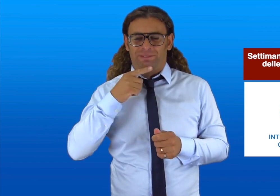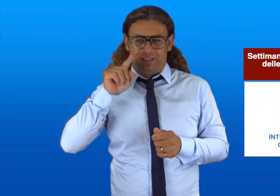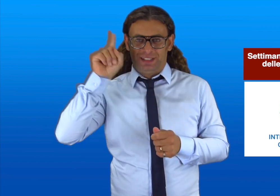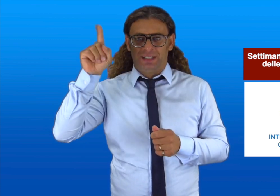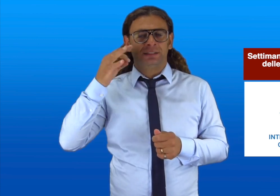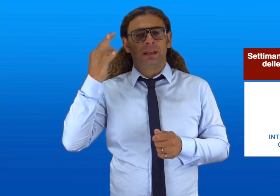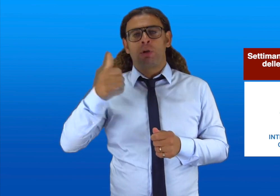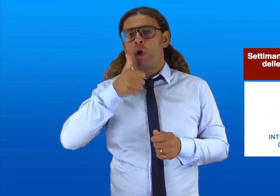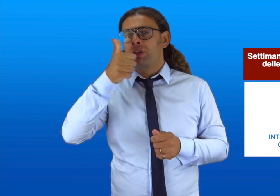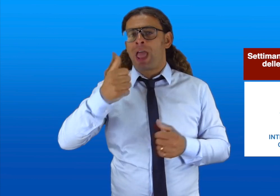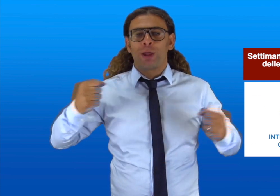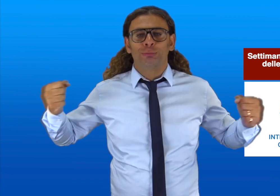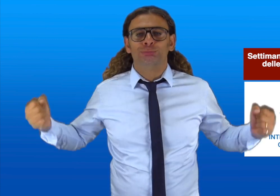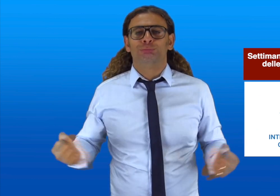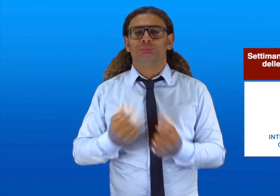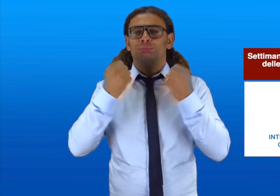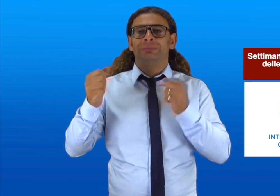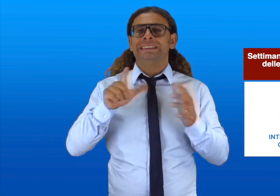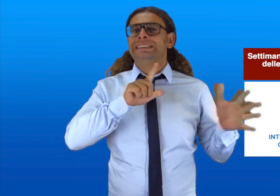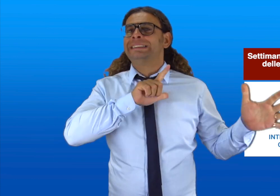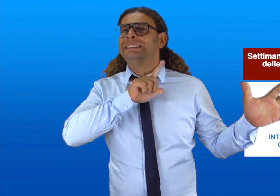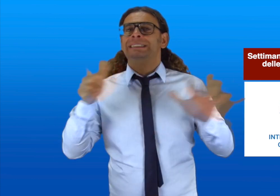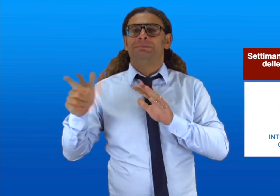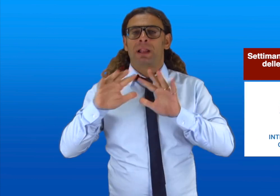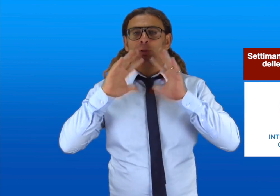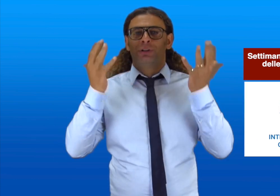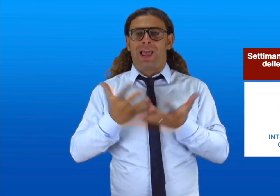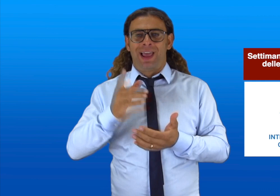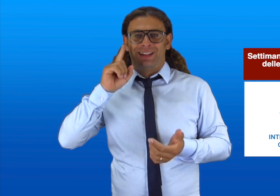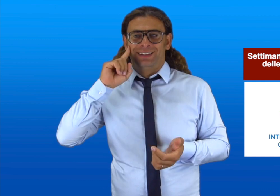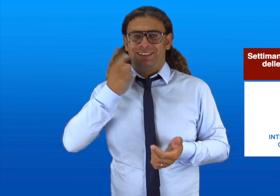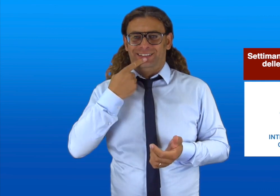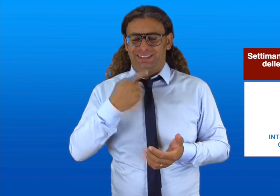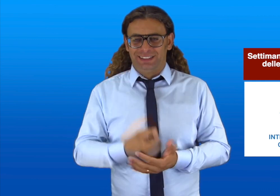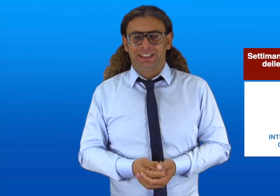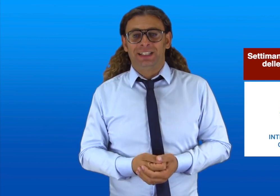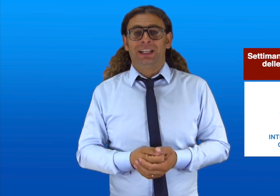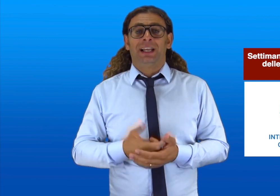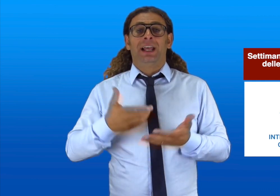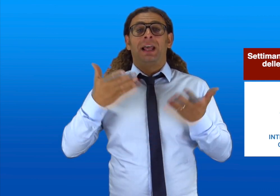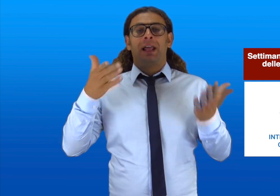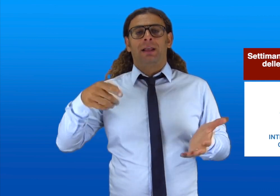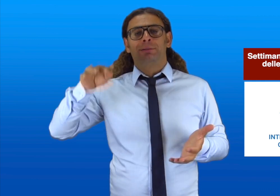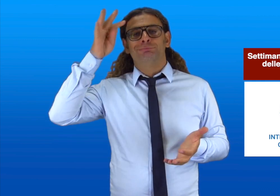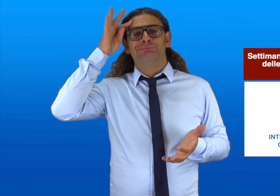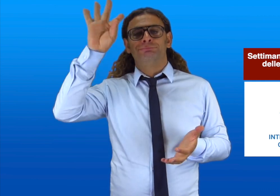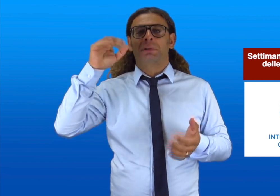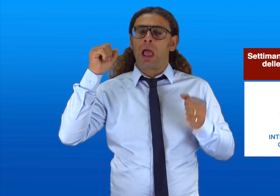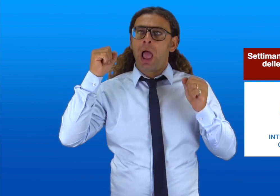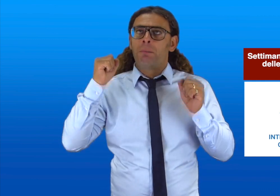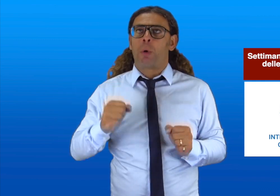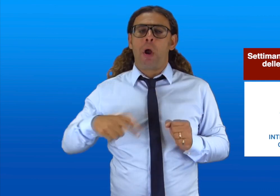promuove la Settimana Internazionale delle Persone Sorde. Durante questi 7 giorni le comunità sorde di tutto il mondo e le associazioni di rappresentanza organizzano